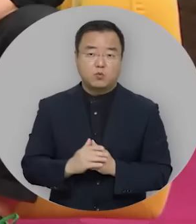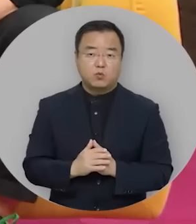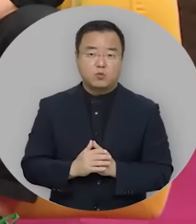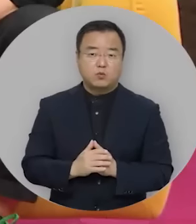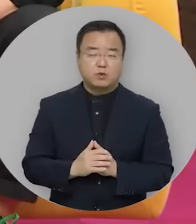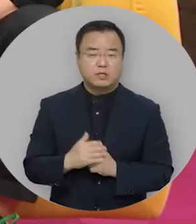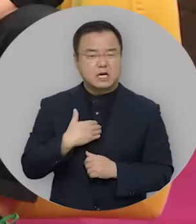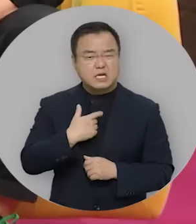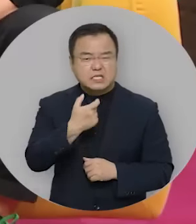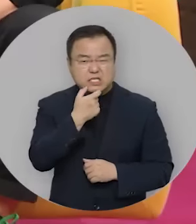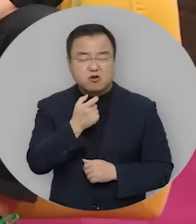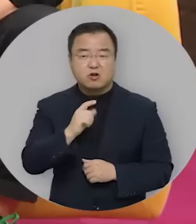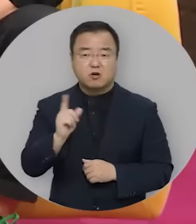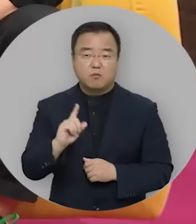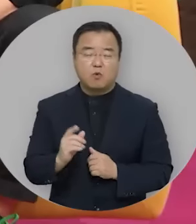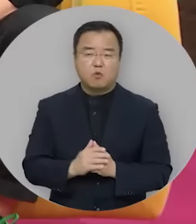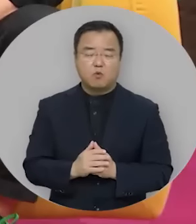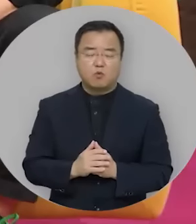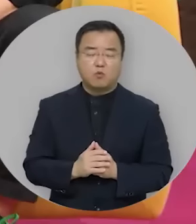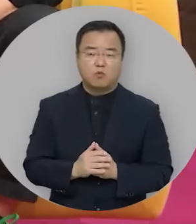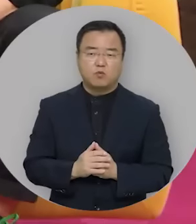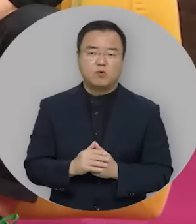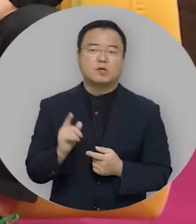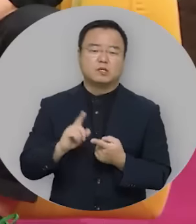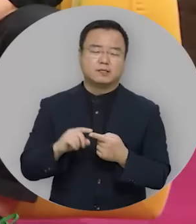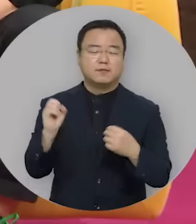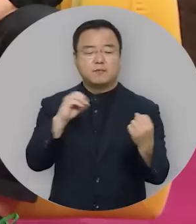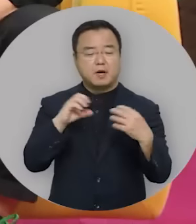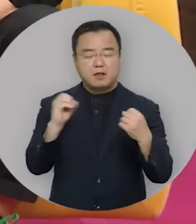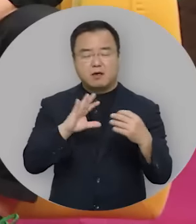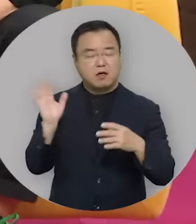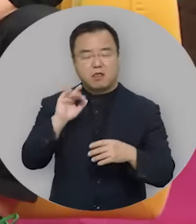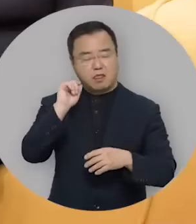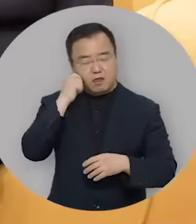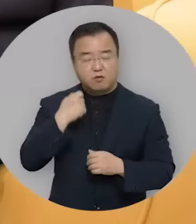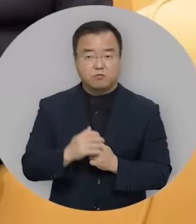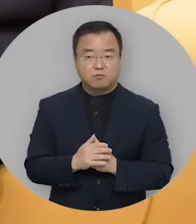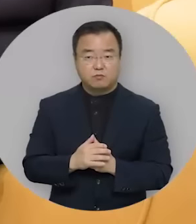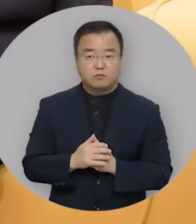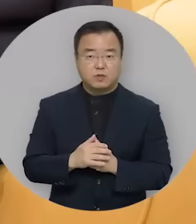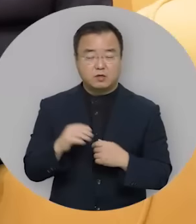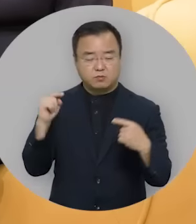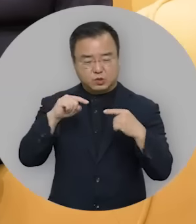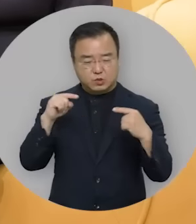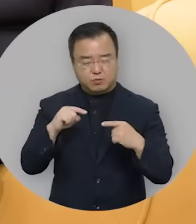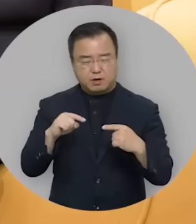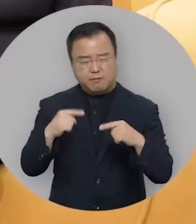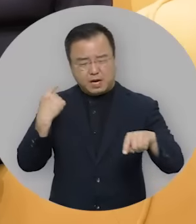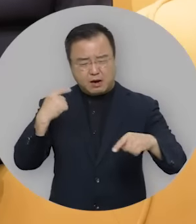또 내가 싫어하는 건 무엇인지 이러한 소통을 하는 게 굉장히 어려워지고 그게 잘 이루어지지 않아요.